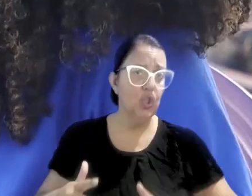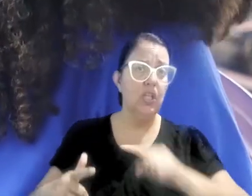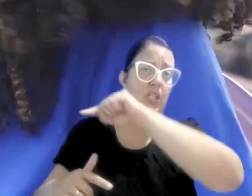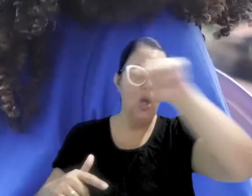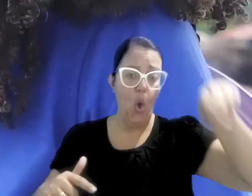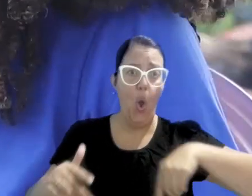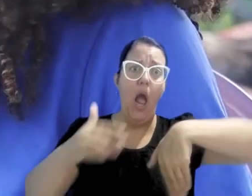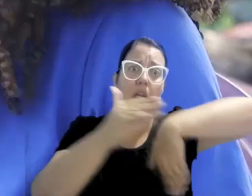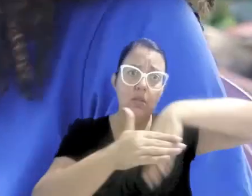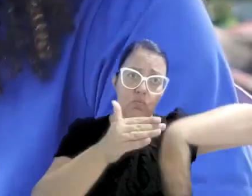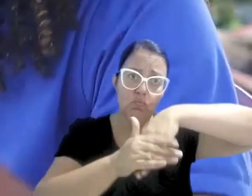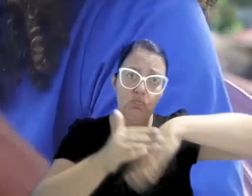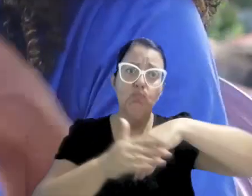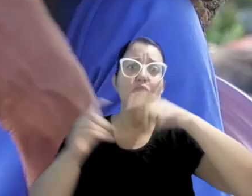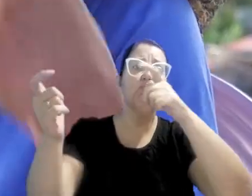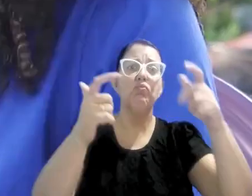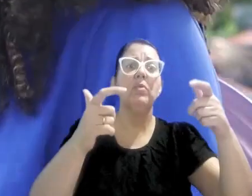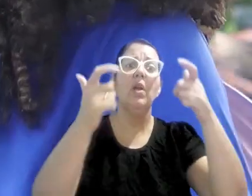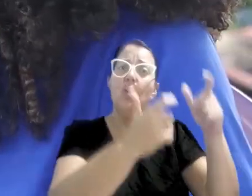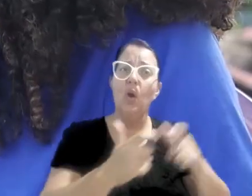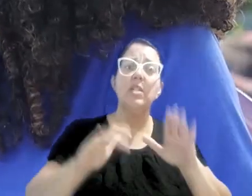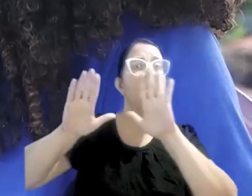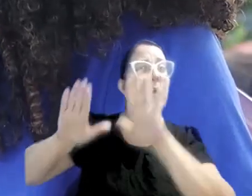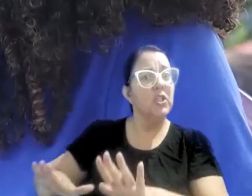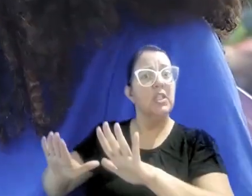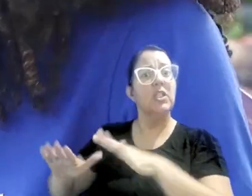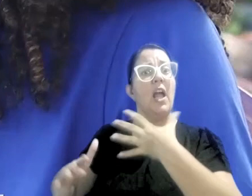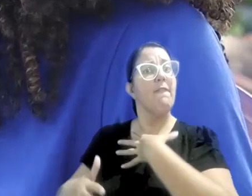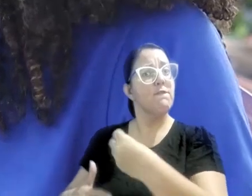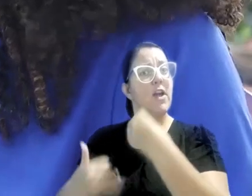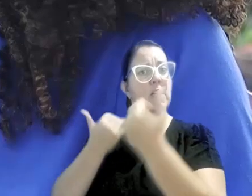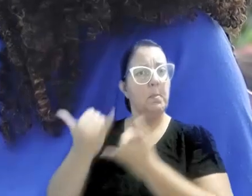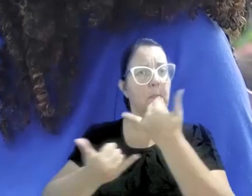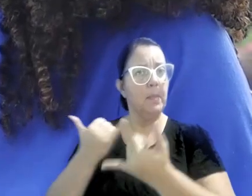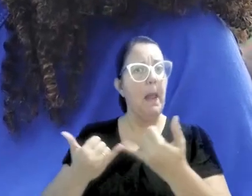no direito a ter uma quadra, no direito a ter algumas áreas em que a gente possa deixar nossos filhos para brincar.